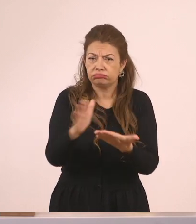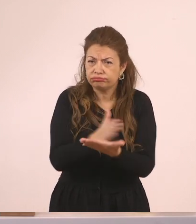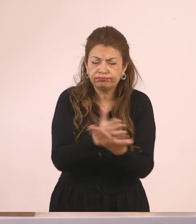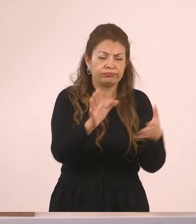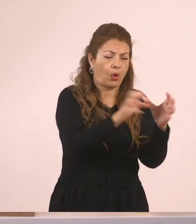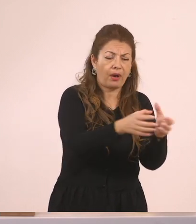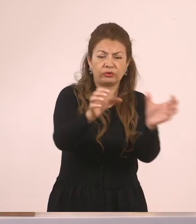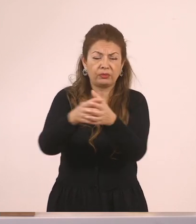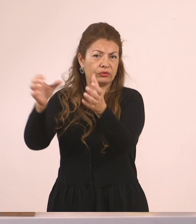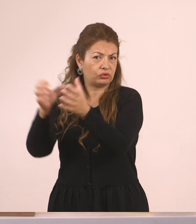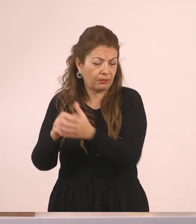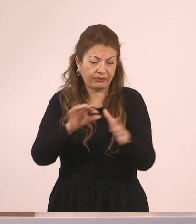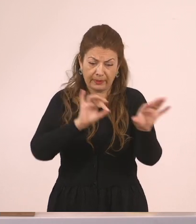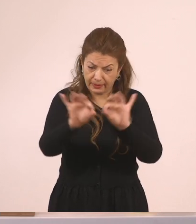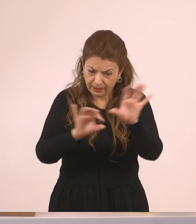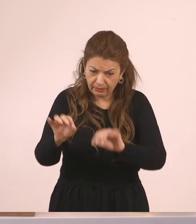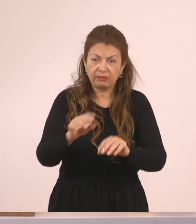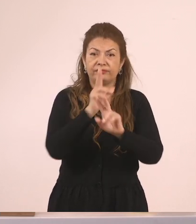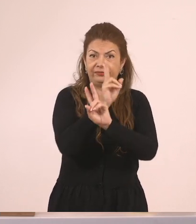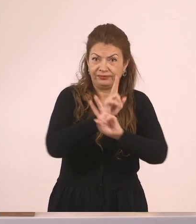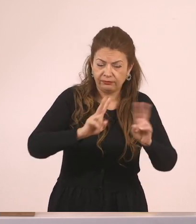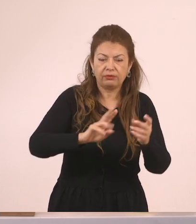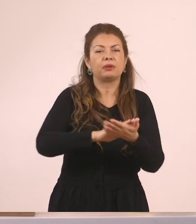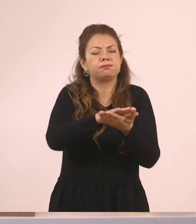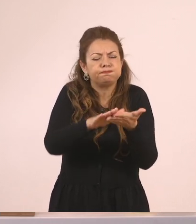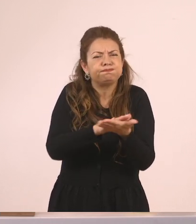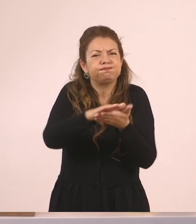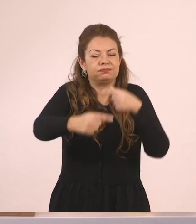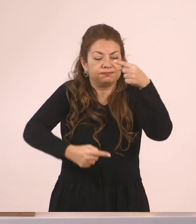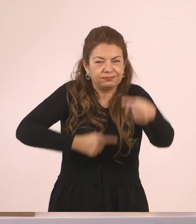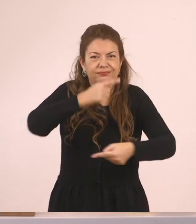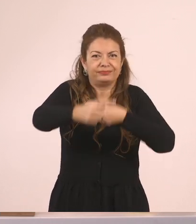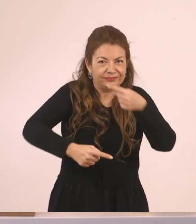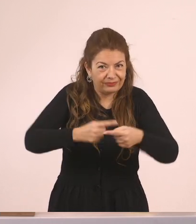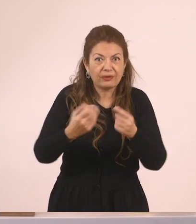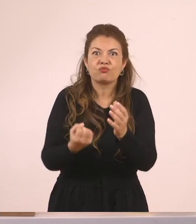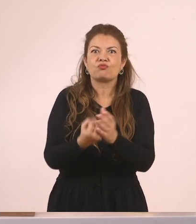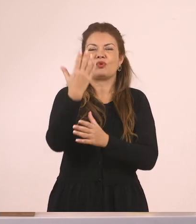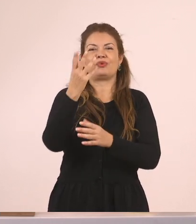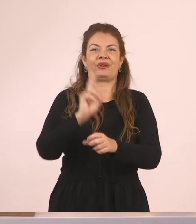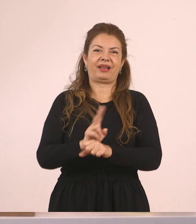θα τα διαλέξουν και στο τέλος θα γίνουν χαρτοπολτός και μετά καινούργια χαρτιά.